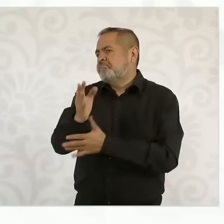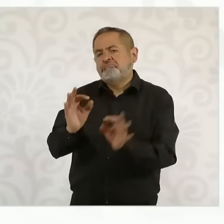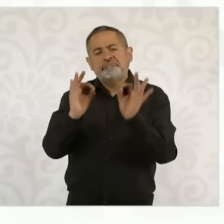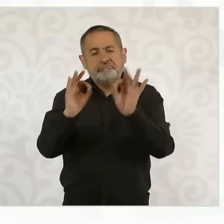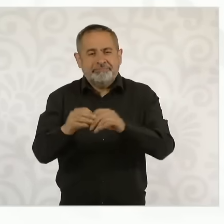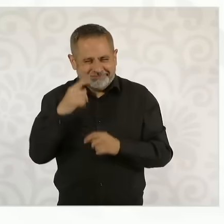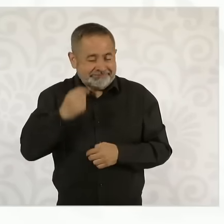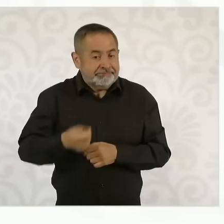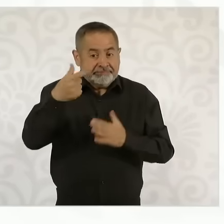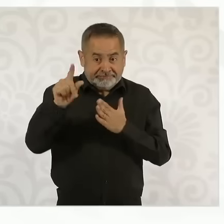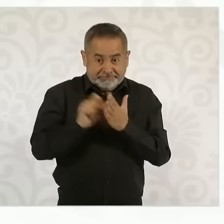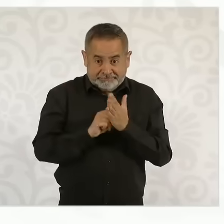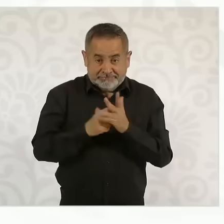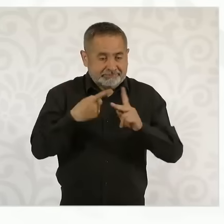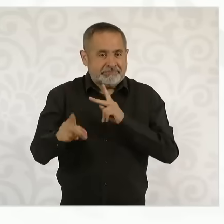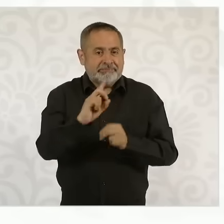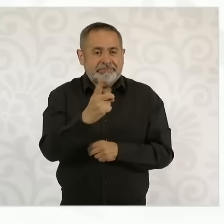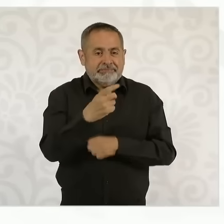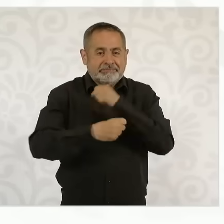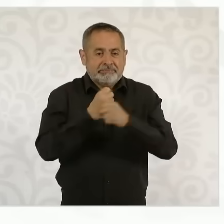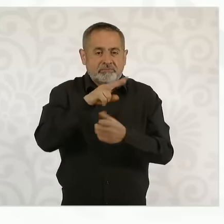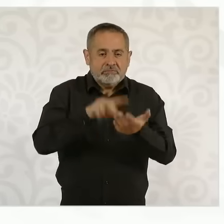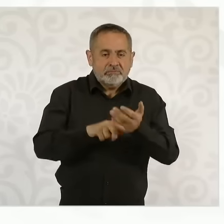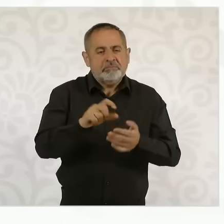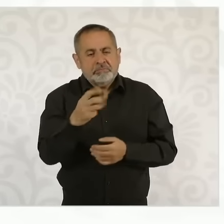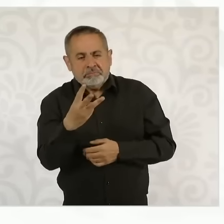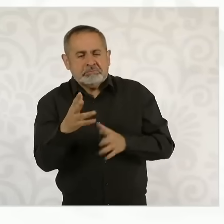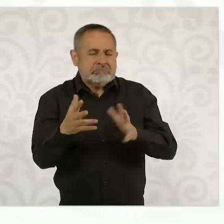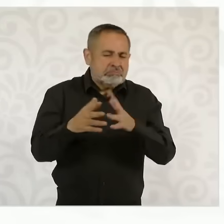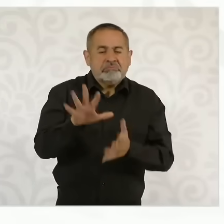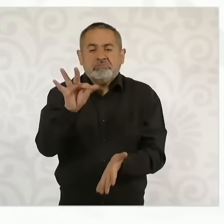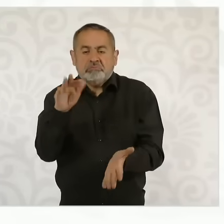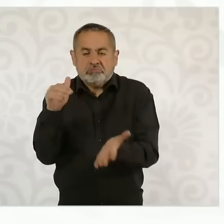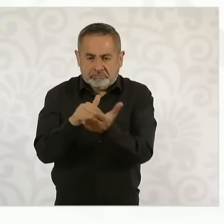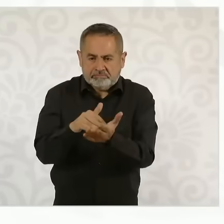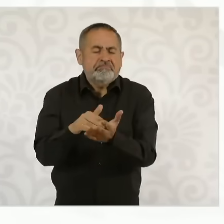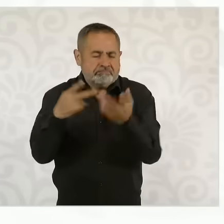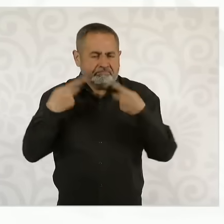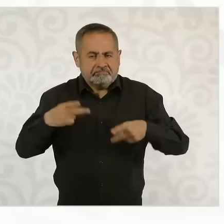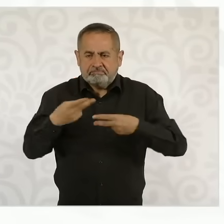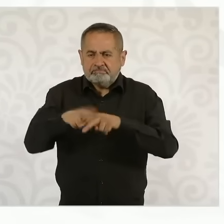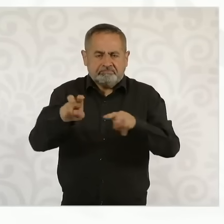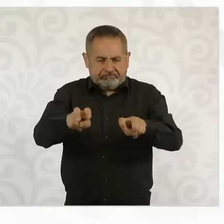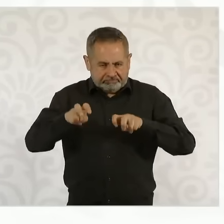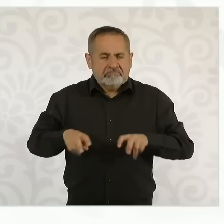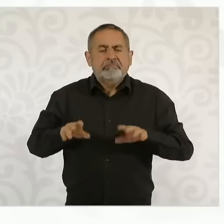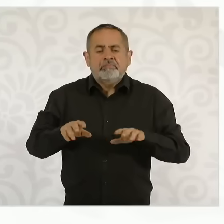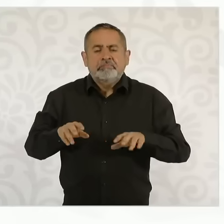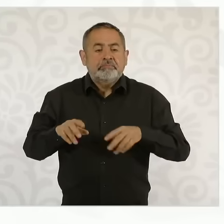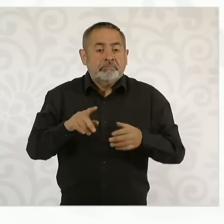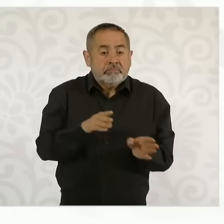de operaciones, el mes de diciembre de 2023 casi fueron 40,000 pasajeros. En 2024 tuvo más de un